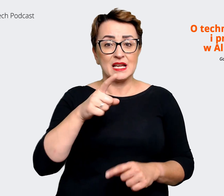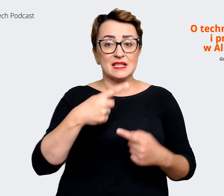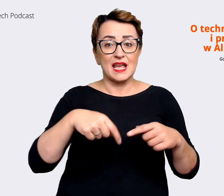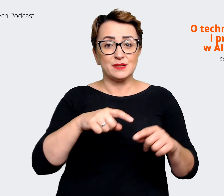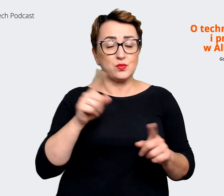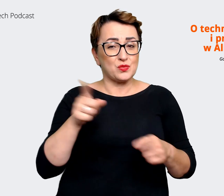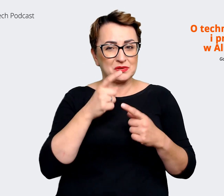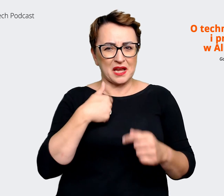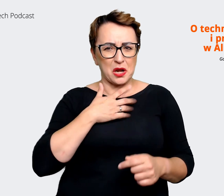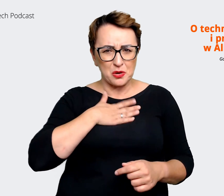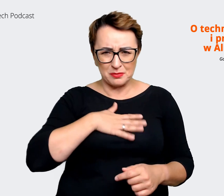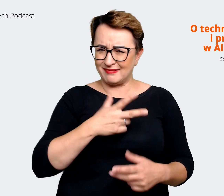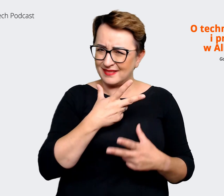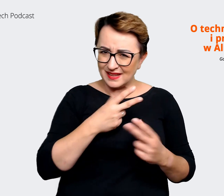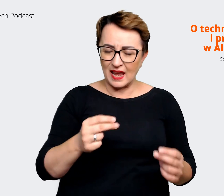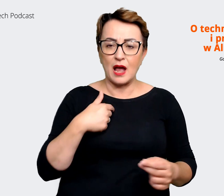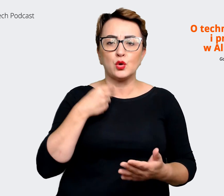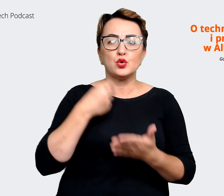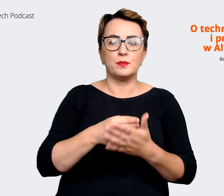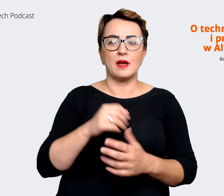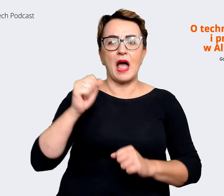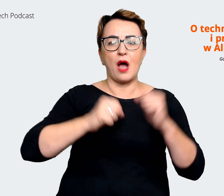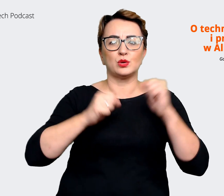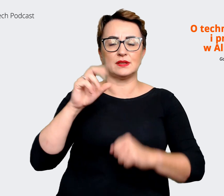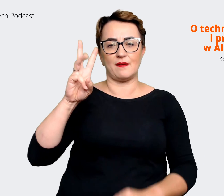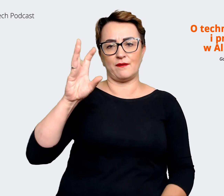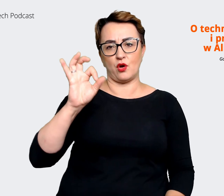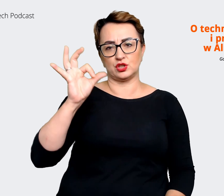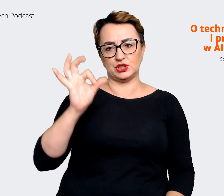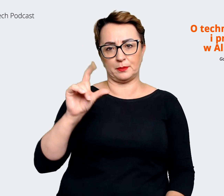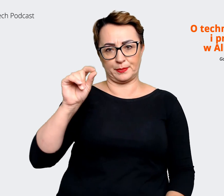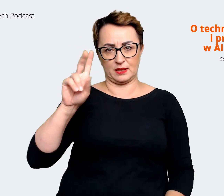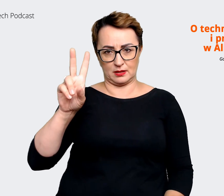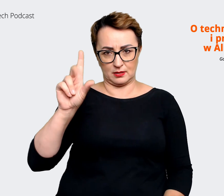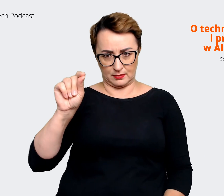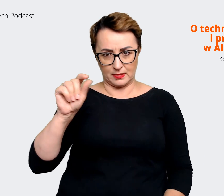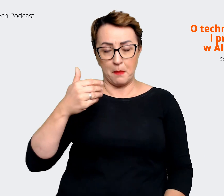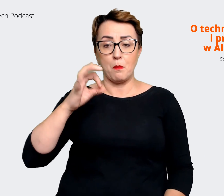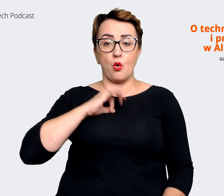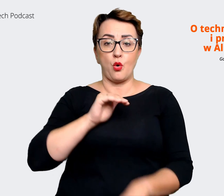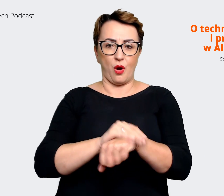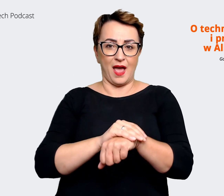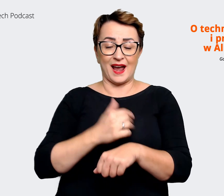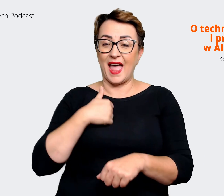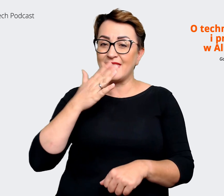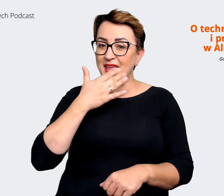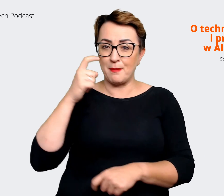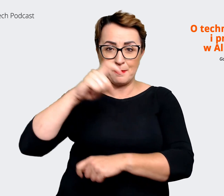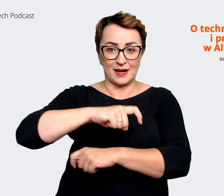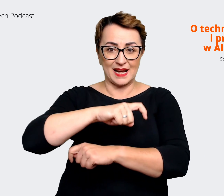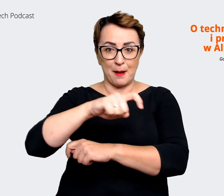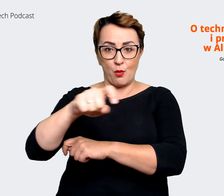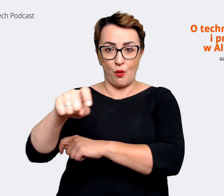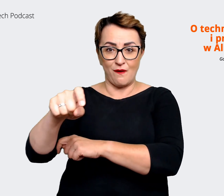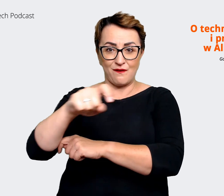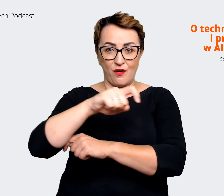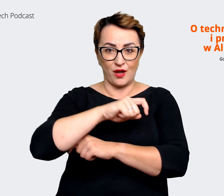ją na aukcji WOŚP od mojego kolegi. Nawet nie mam gramofonu, więc jest to mój jedyny winyl, który